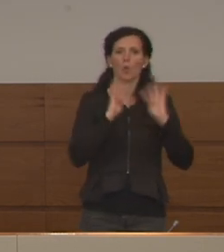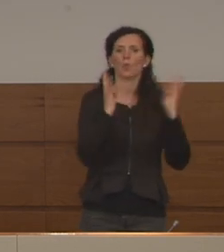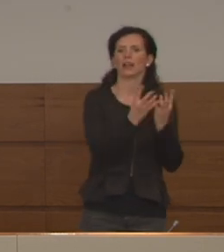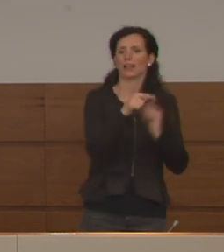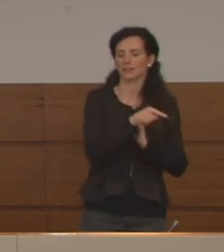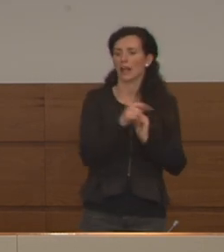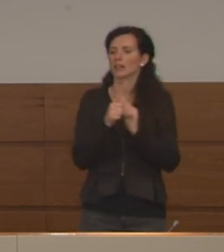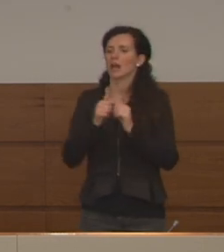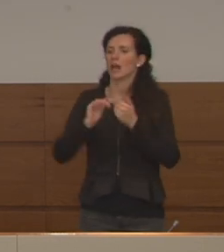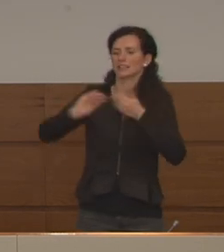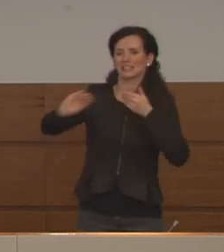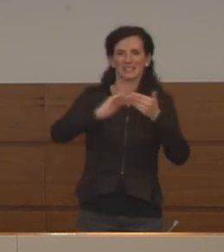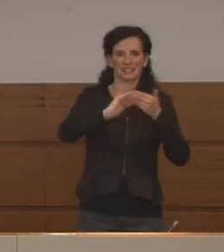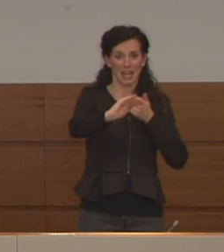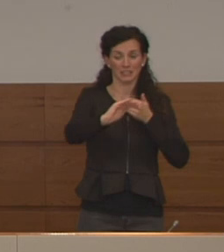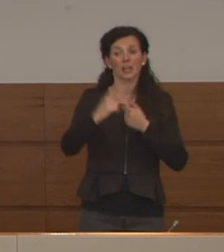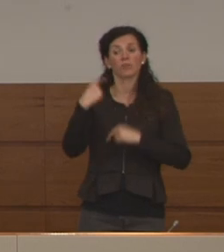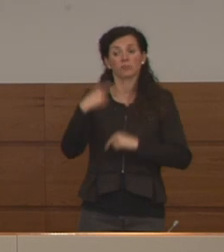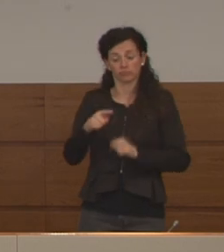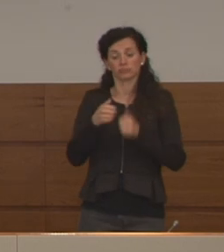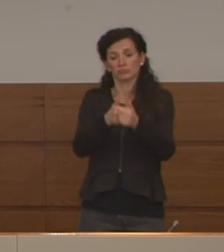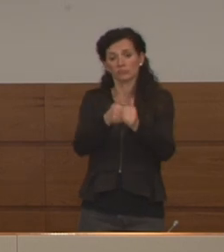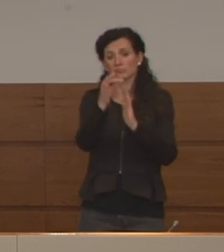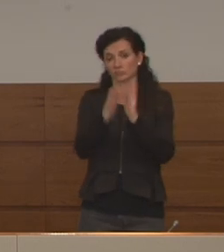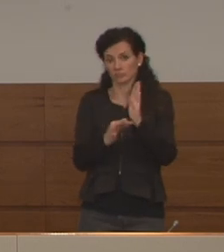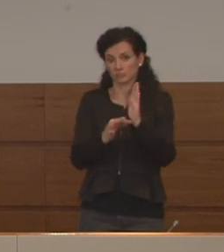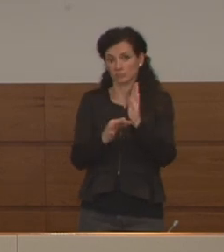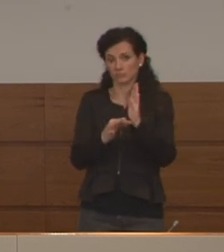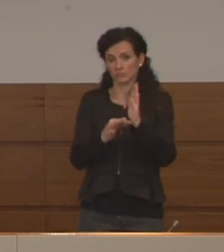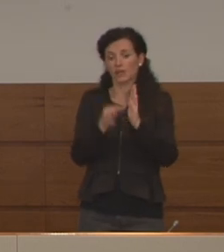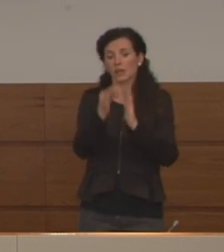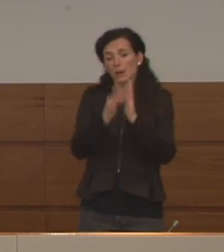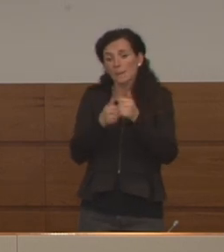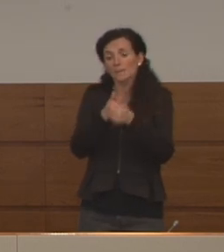adottate, che sono state calate nella realtà sociale, amministrativa, gestionale,